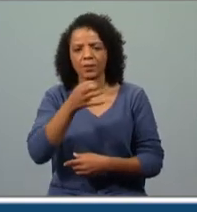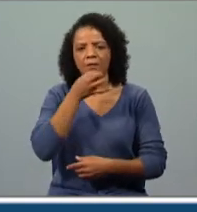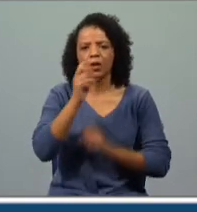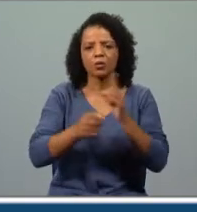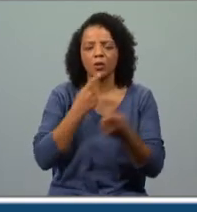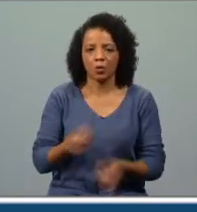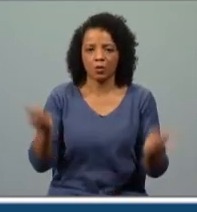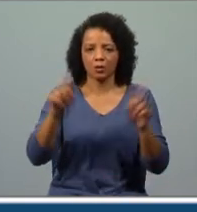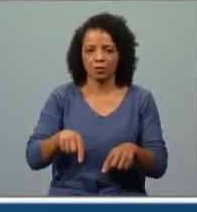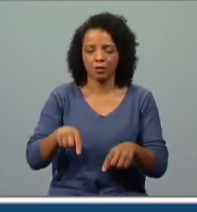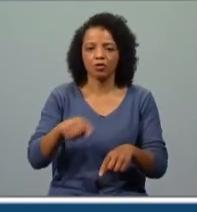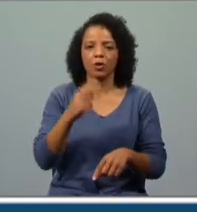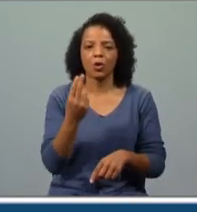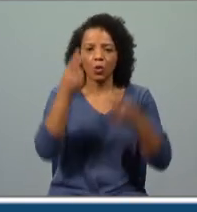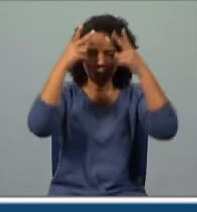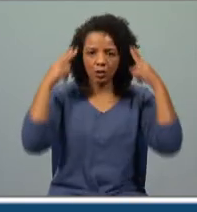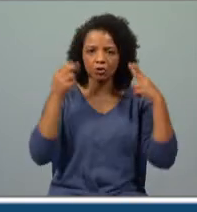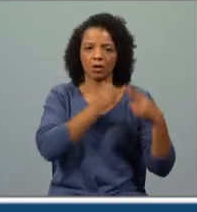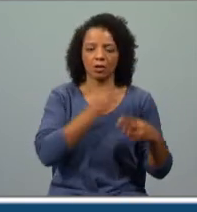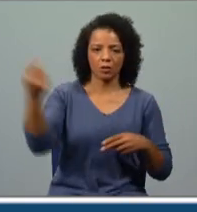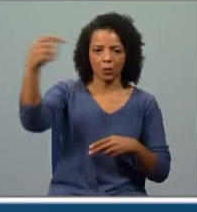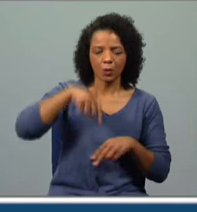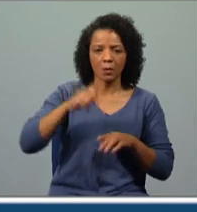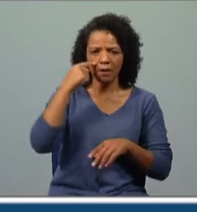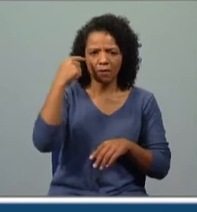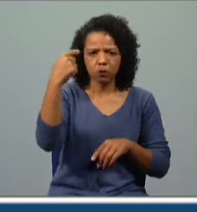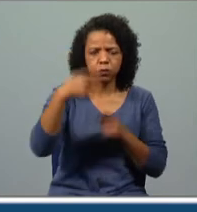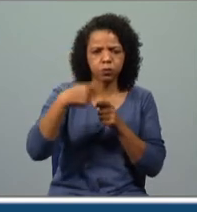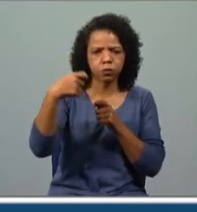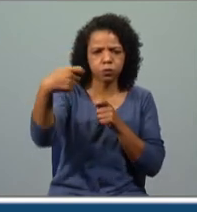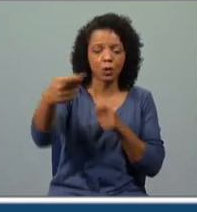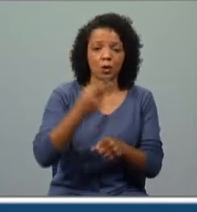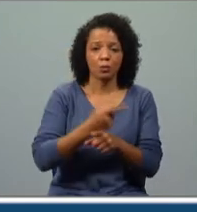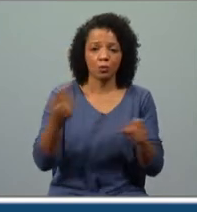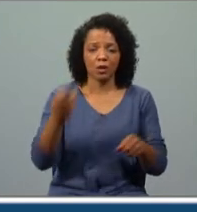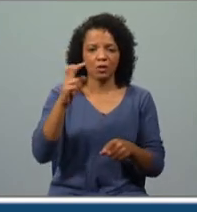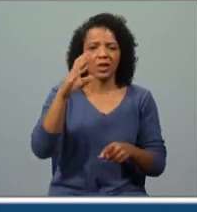Gracie de lixo da casa mas a viagem é longa depois o herói demora dez anos a 房子垃圾格雷西，但這次旅行是英雄花了十年時間